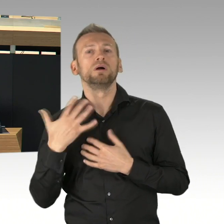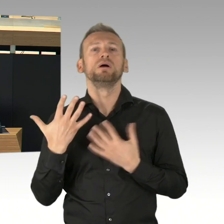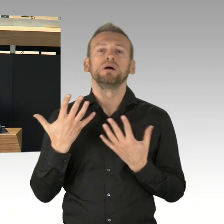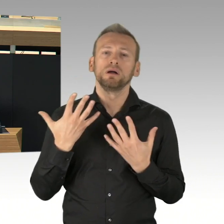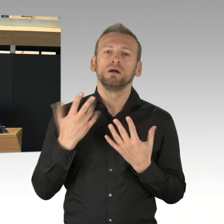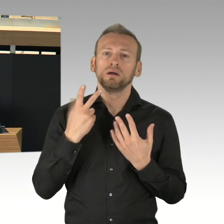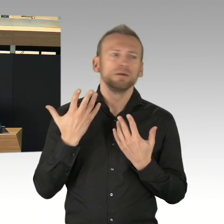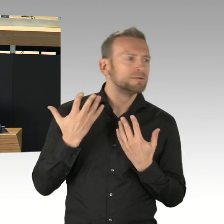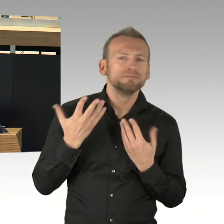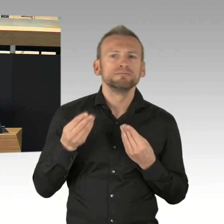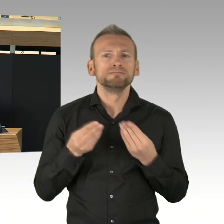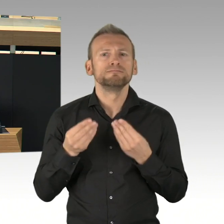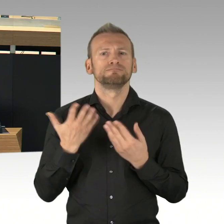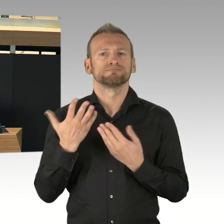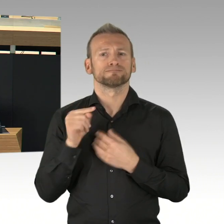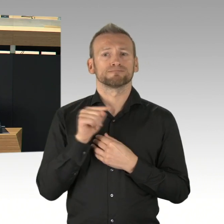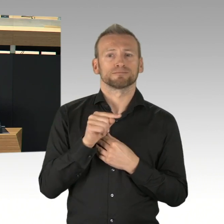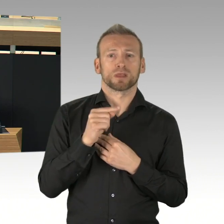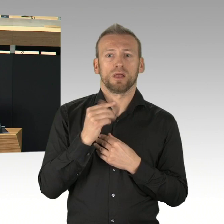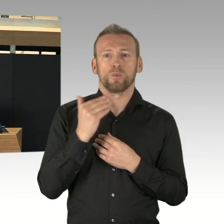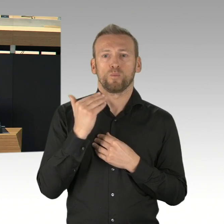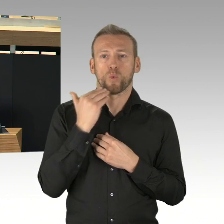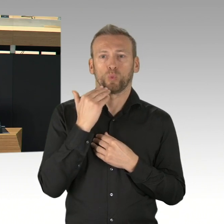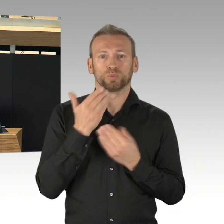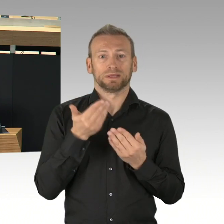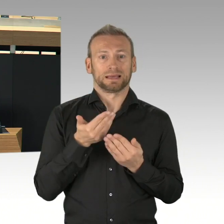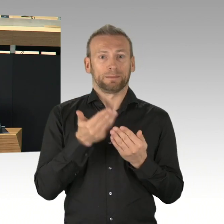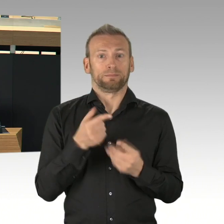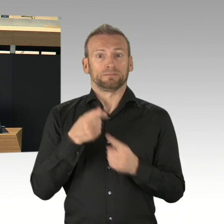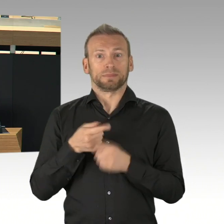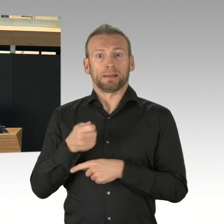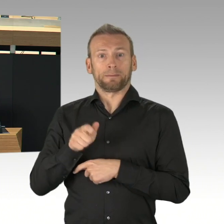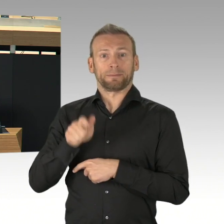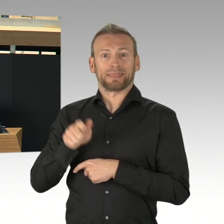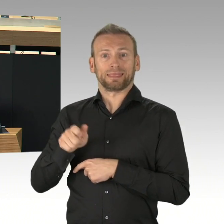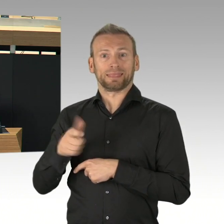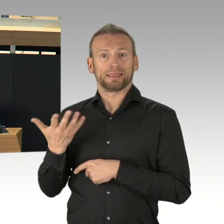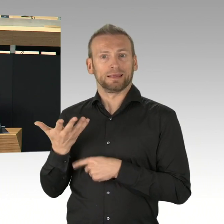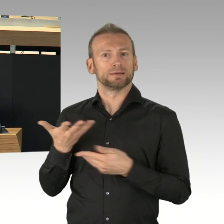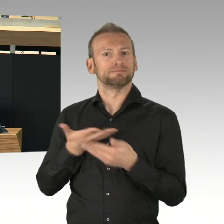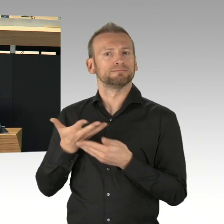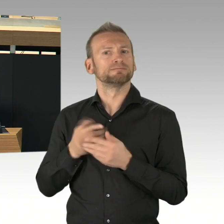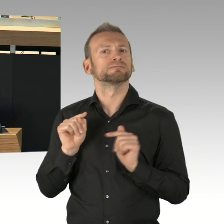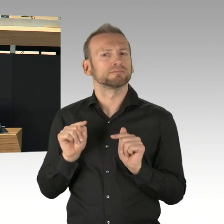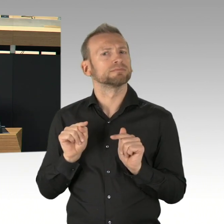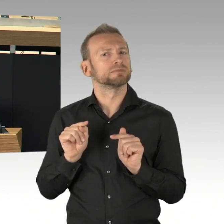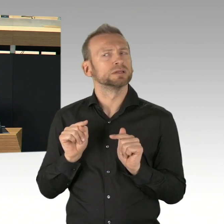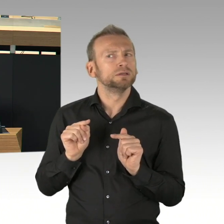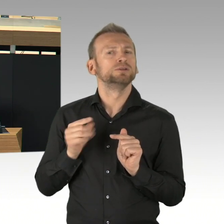die auch soziale Verantwortung übernehmen. Die vielen kleinen und KleinstvermieterInnen, die in dieser Stadt sich täglich darum kümmern, dass Wohnraum instandgehalten wird,